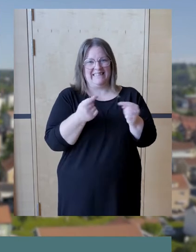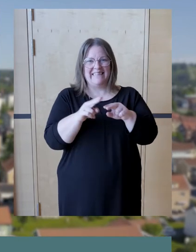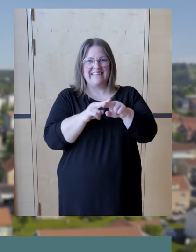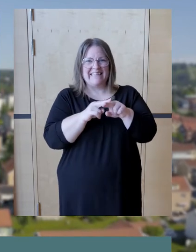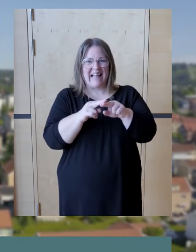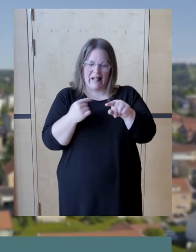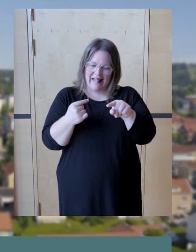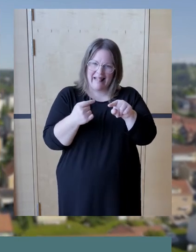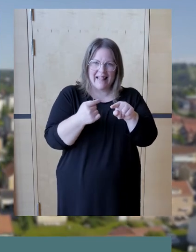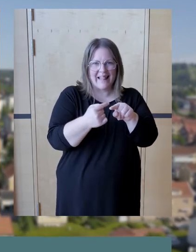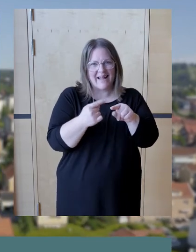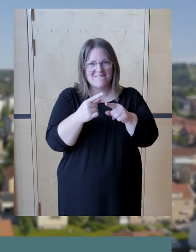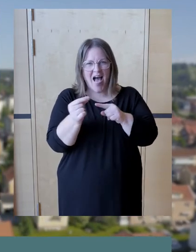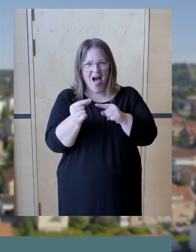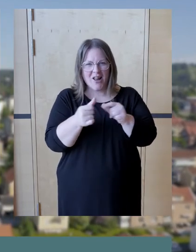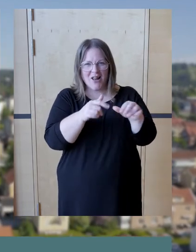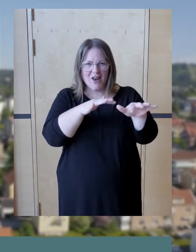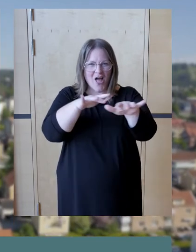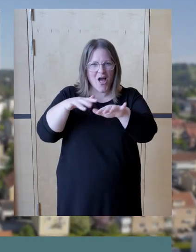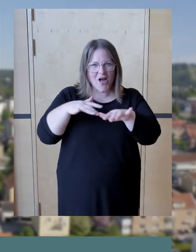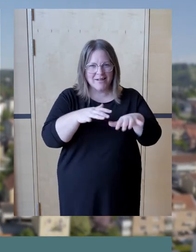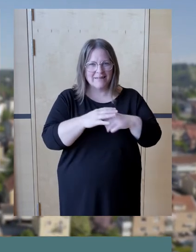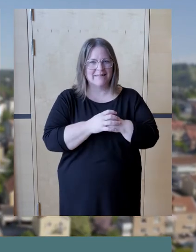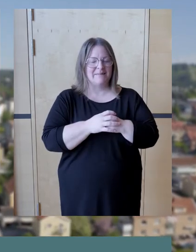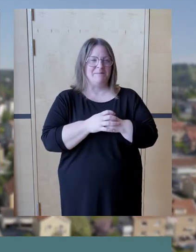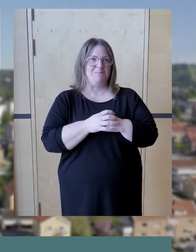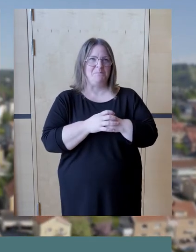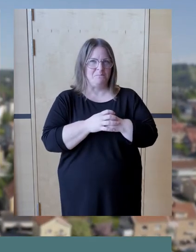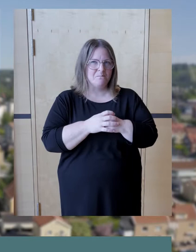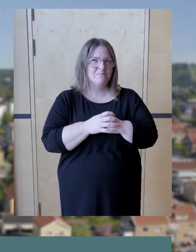Valrörelsen på något sätt Ja ja